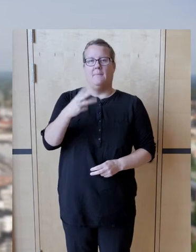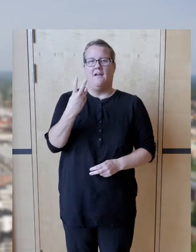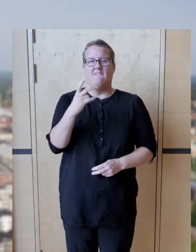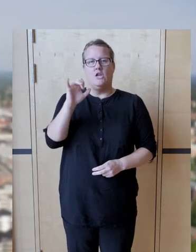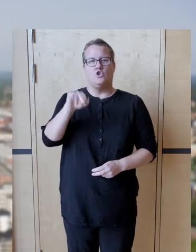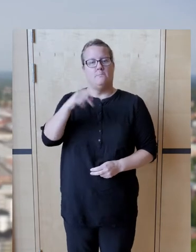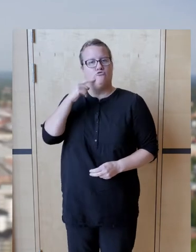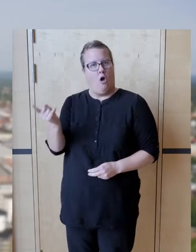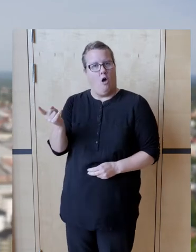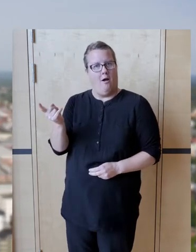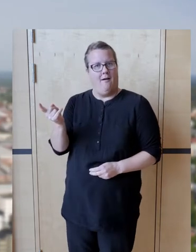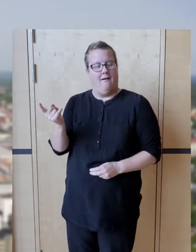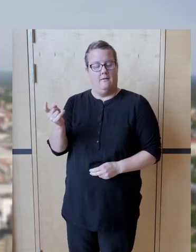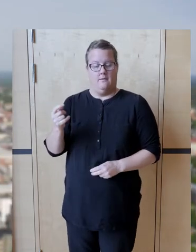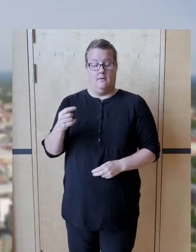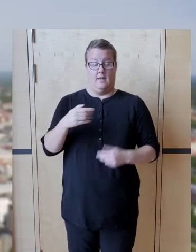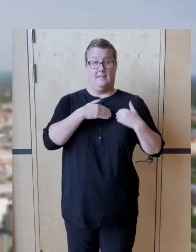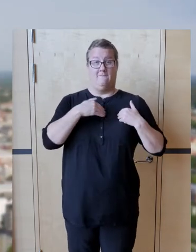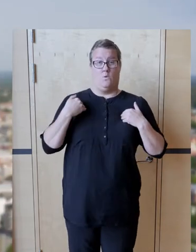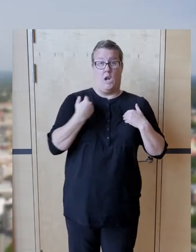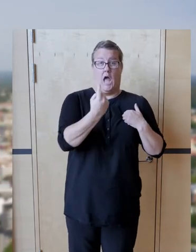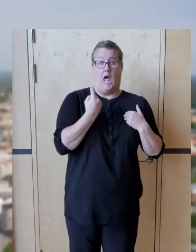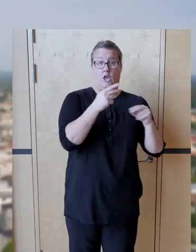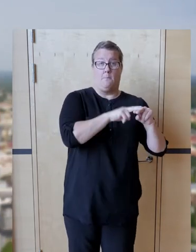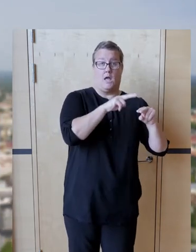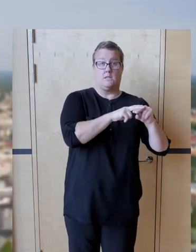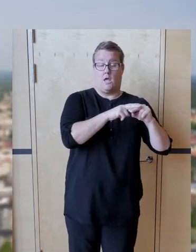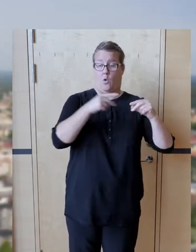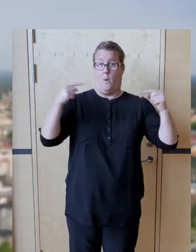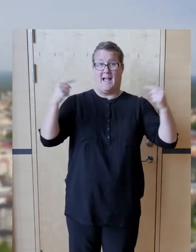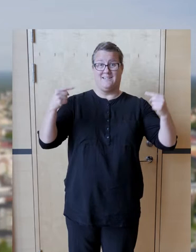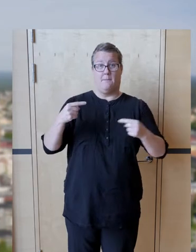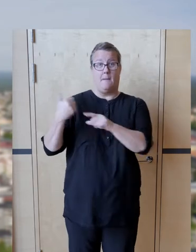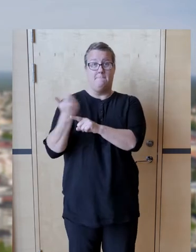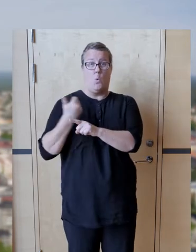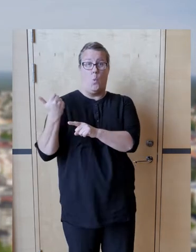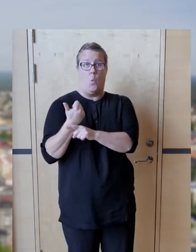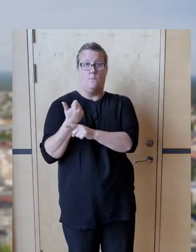Att kunna matcha våra utbud av platser och hur många Vi behöver hon är det ju jättebra